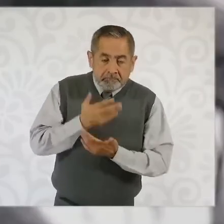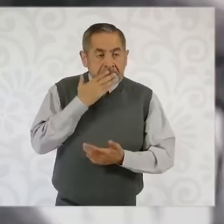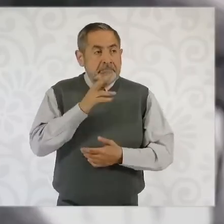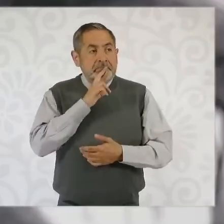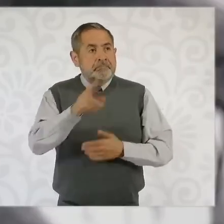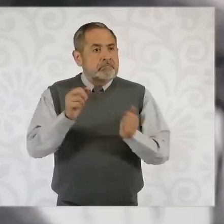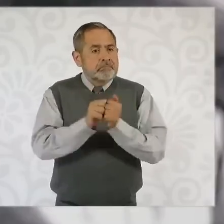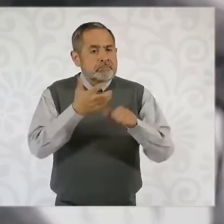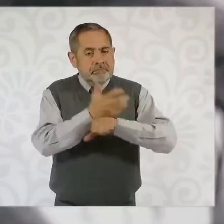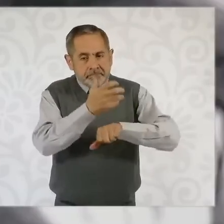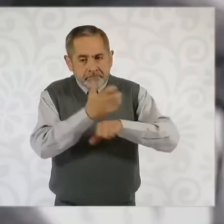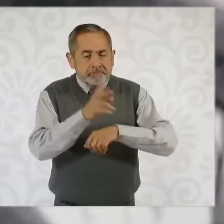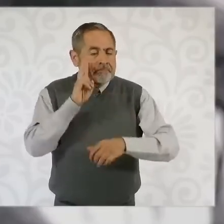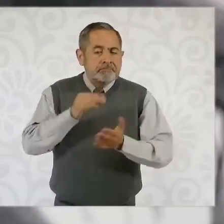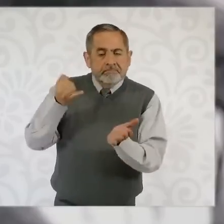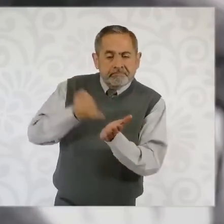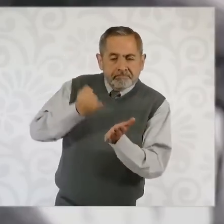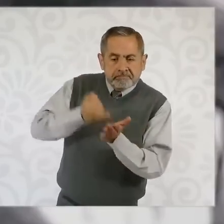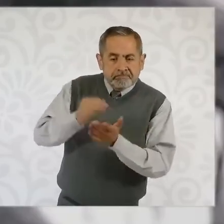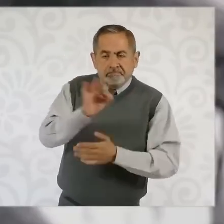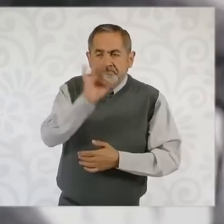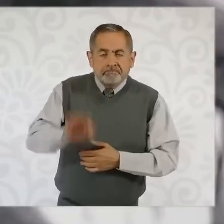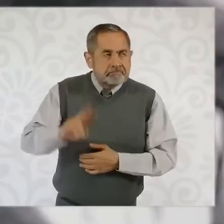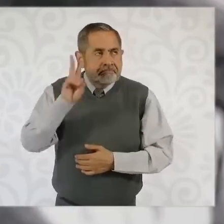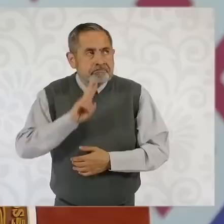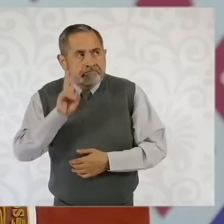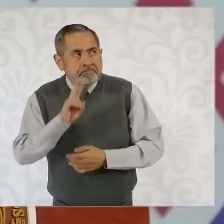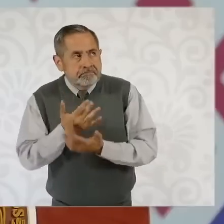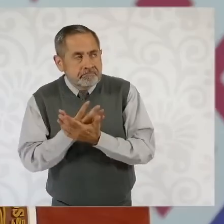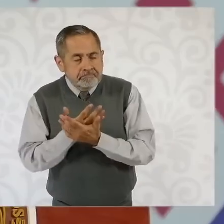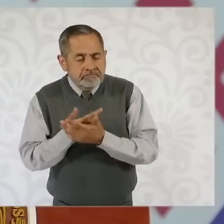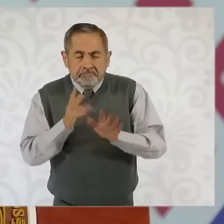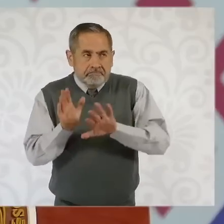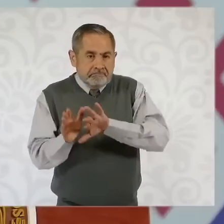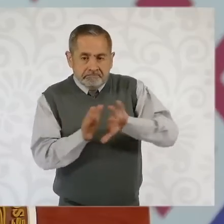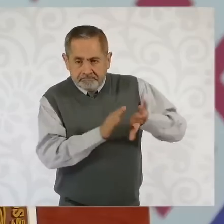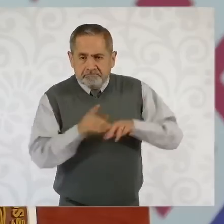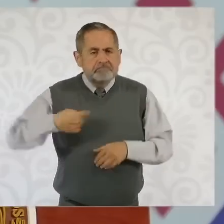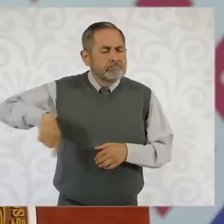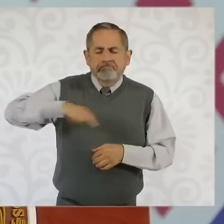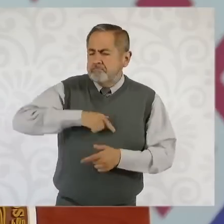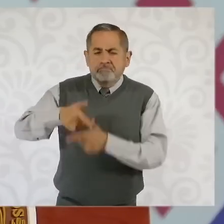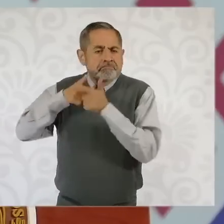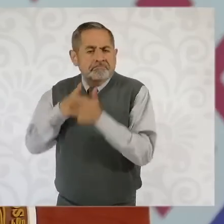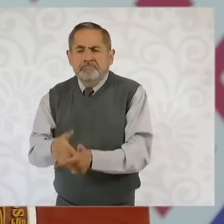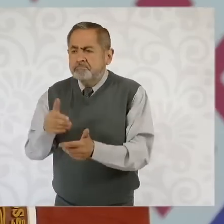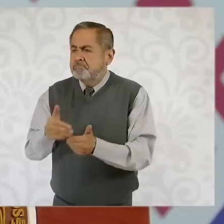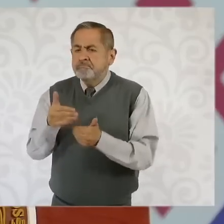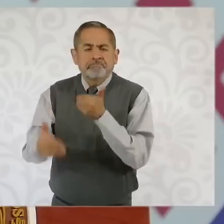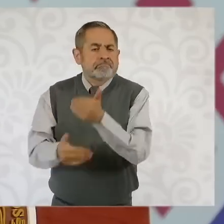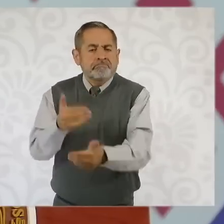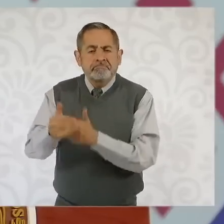Respecto a los aranceles Pero de cualquier manera el plan México sigue adelante entonces e cada